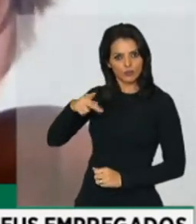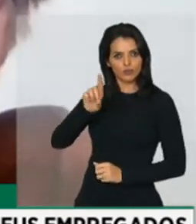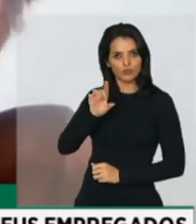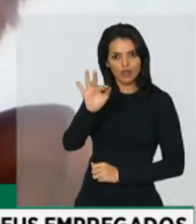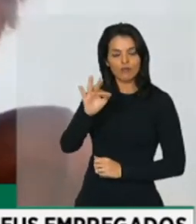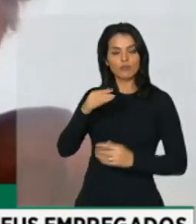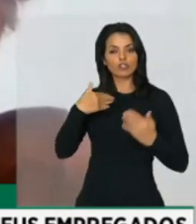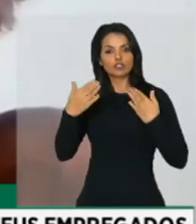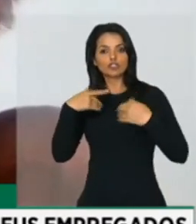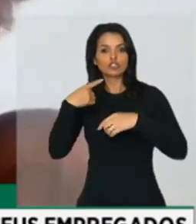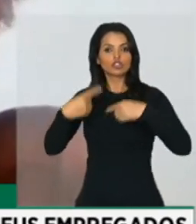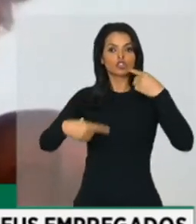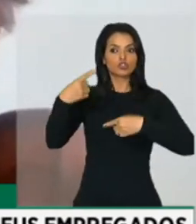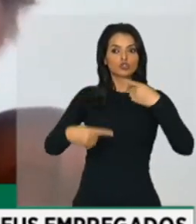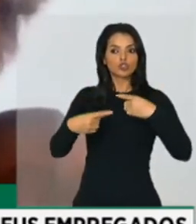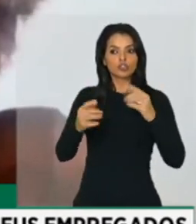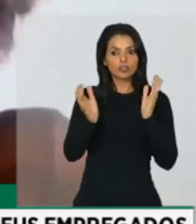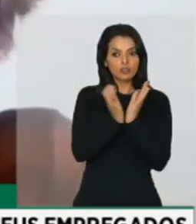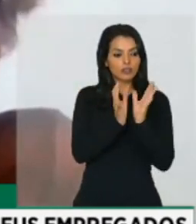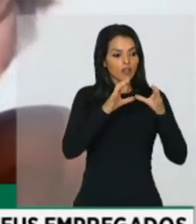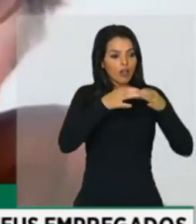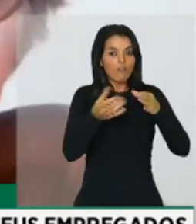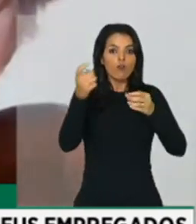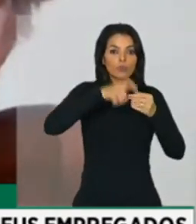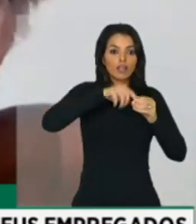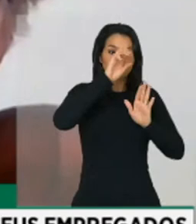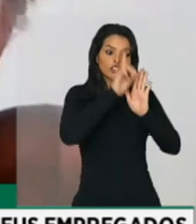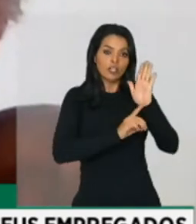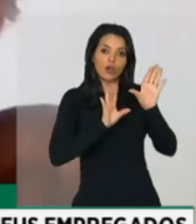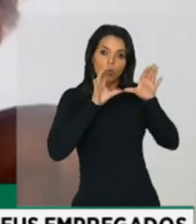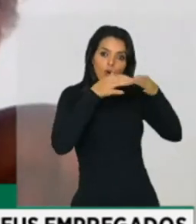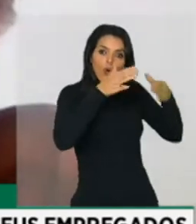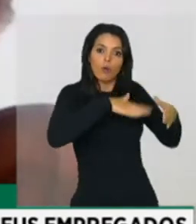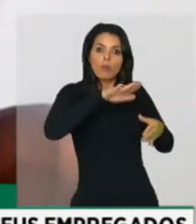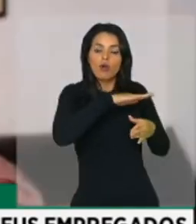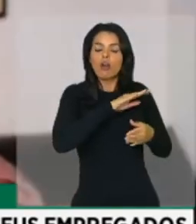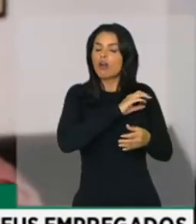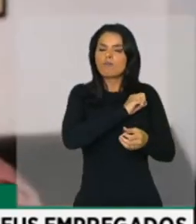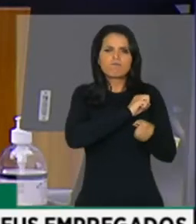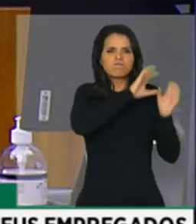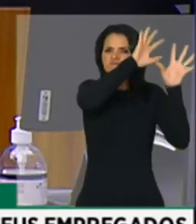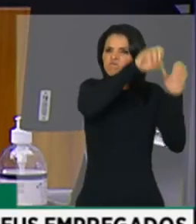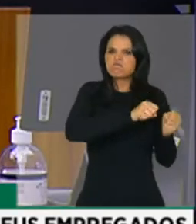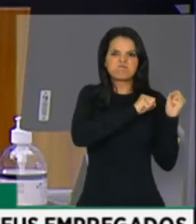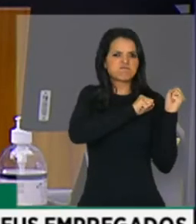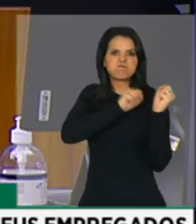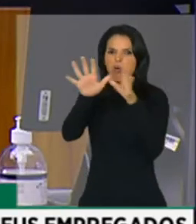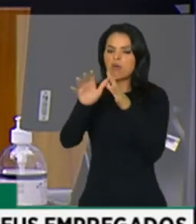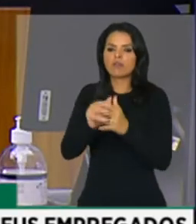DIGNIDADE E A RECOMPOSIÇÃO DE DIREITOS DESSA COMUNIDADE QUE FOI TÃO AVILTADA. ERA ISSO, SENHOR PRESIDENTE. [PRESIDENTE]: OBRIGADO PARA... ESTÁ